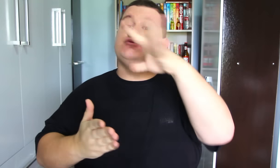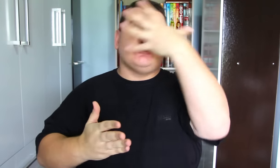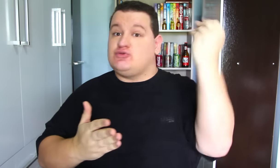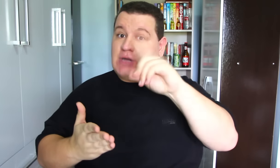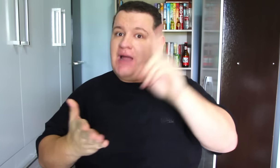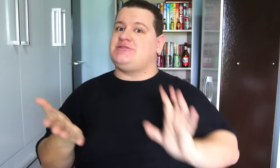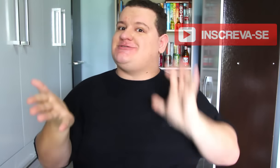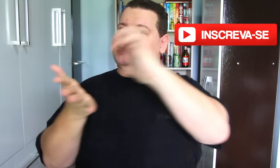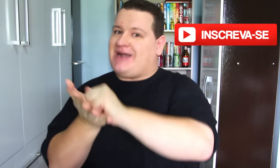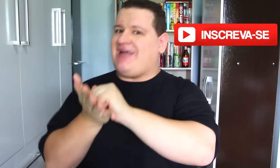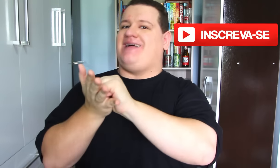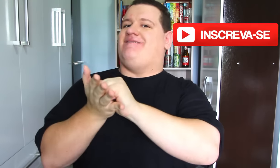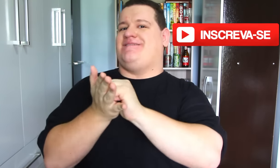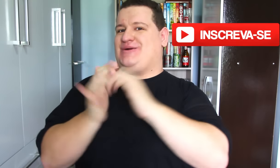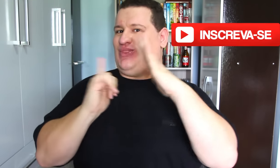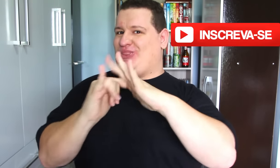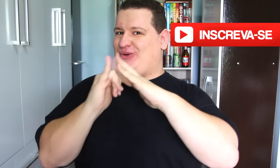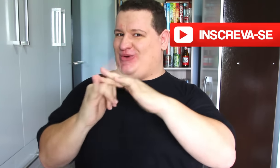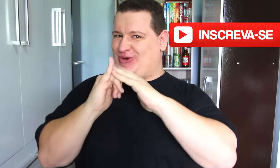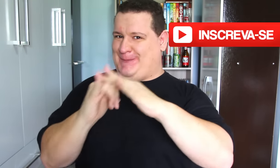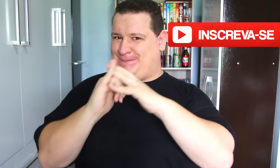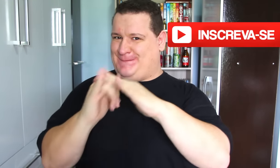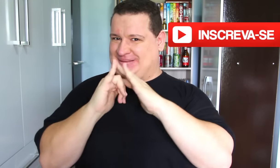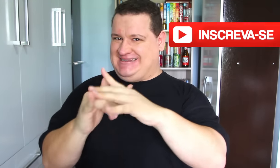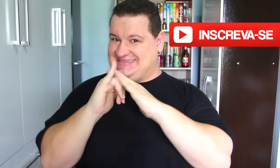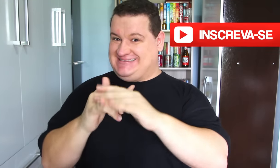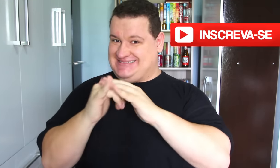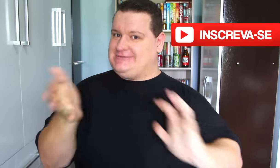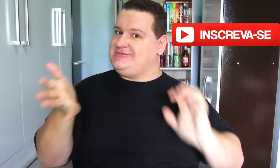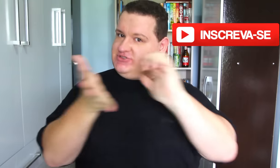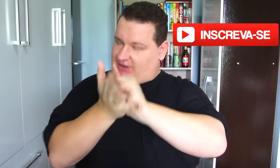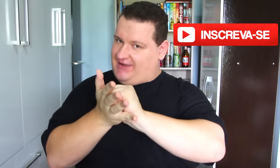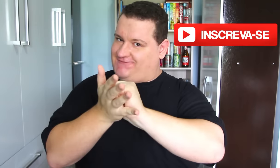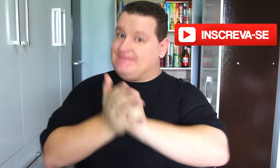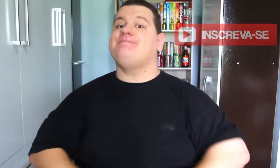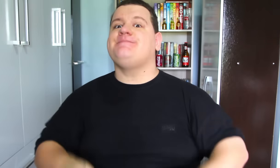Não esqueça de inscrever no meu canal de Youtube.